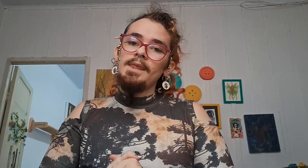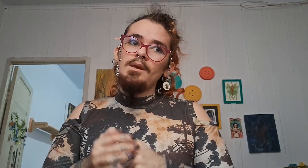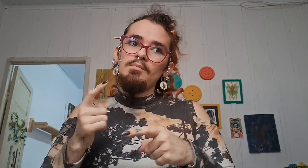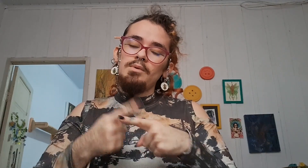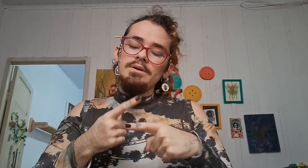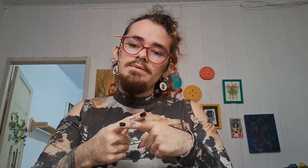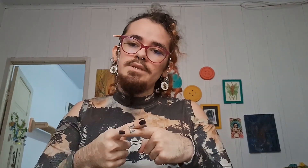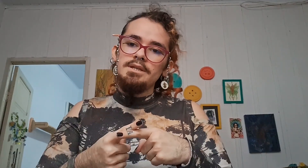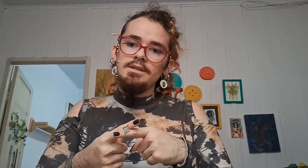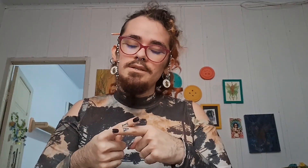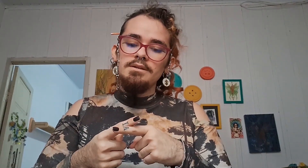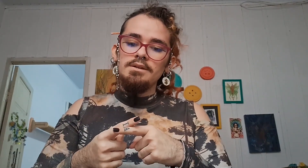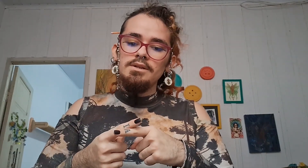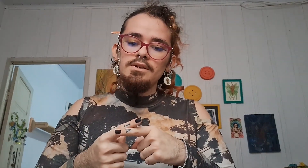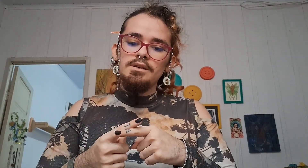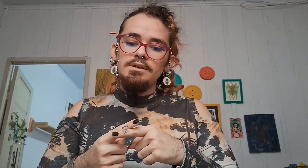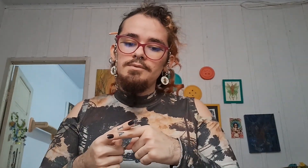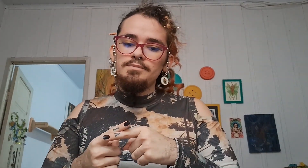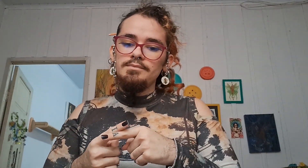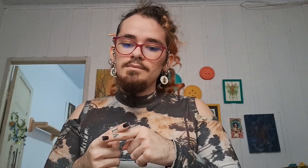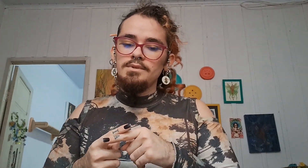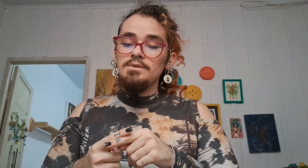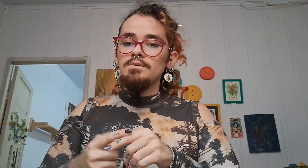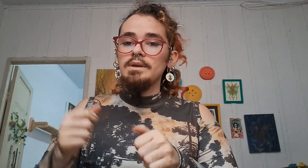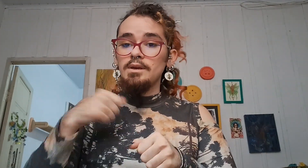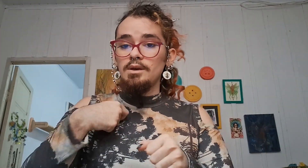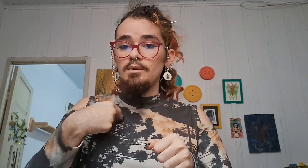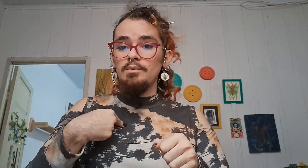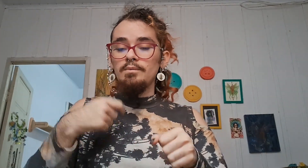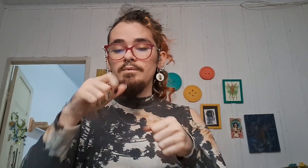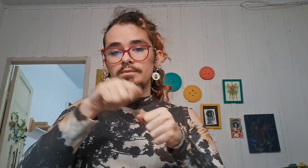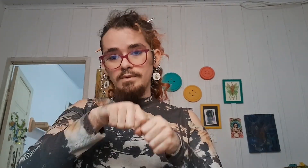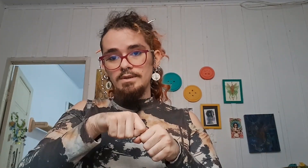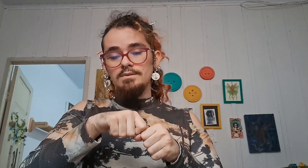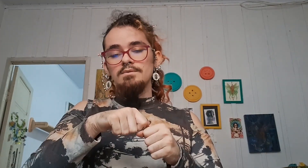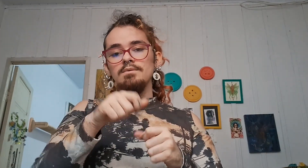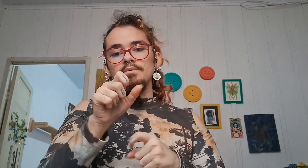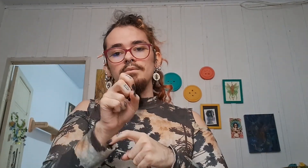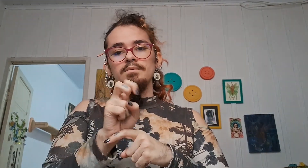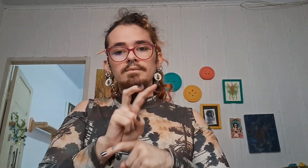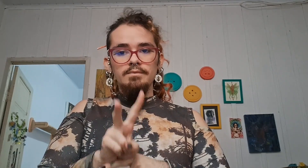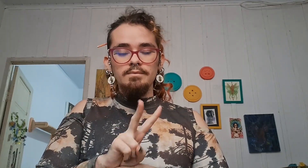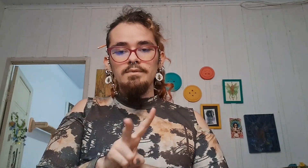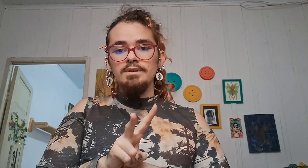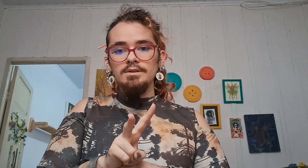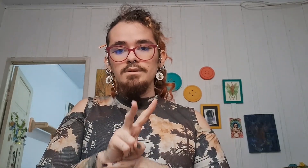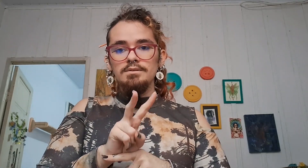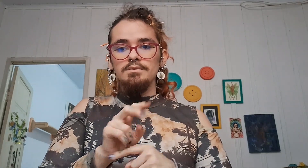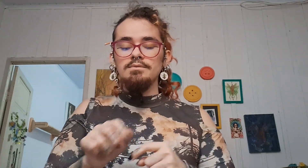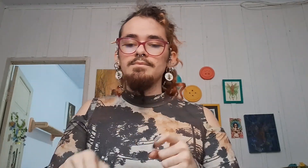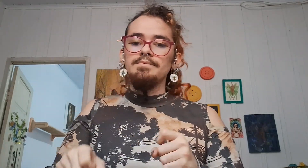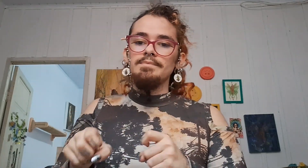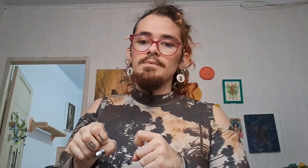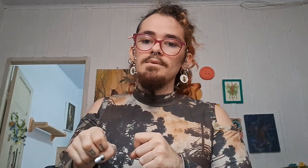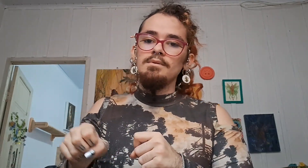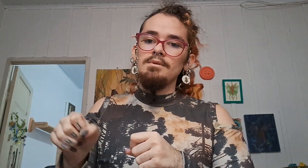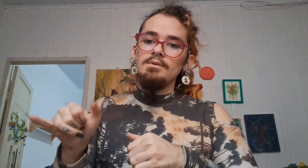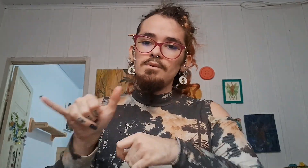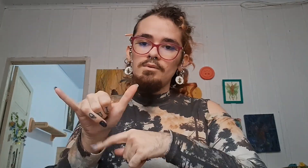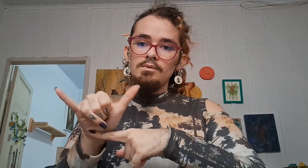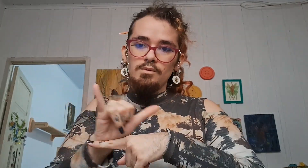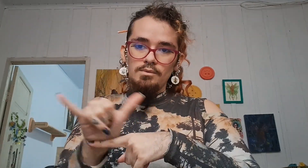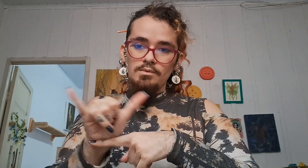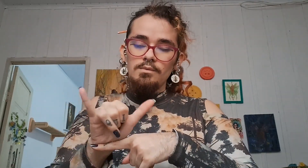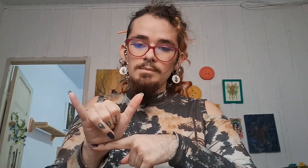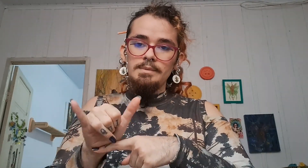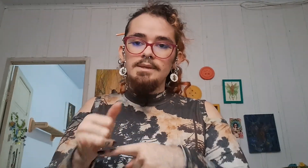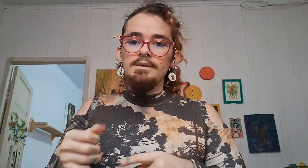por isso eu fiz um vídeo no youtube